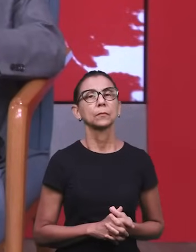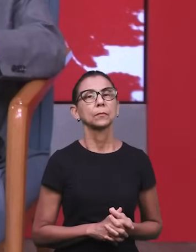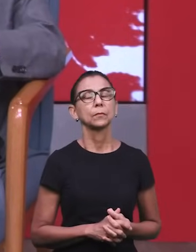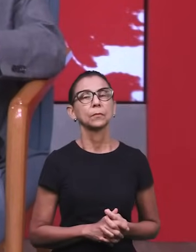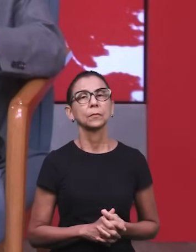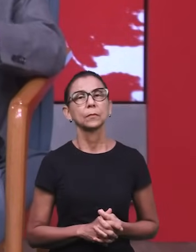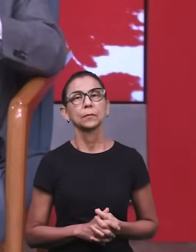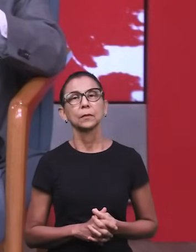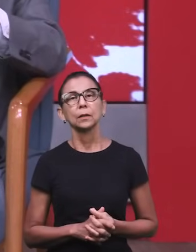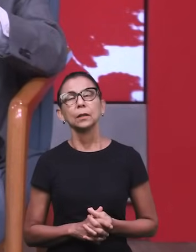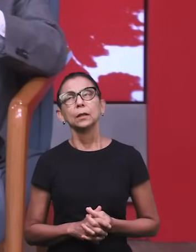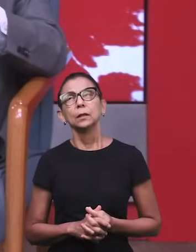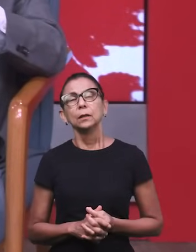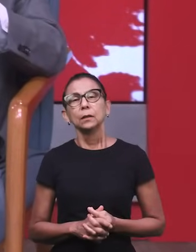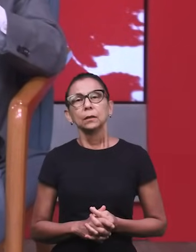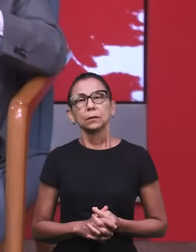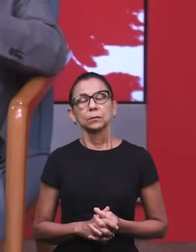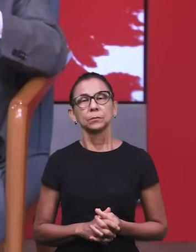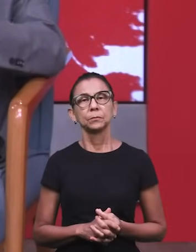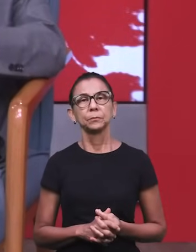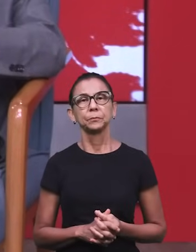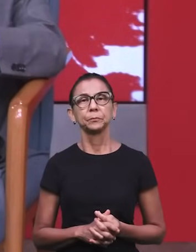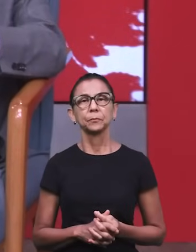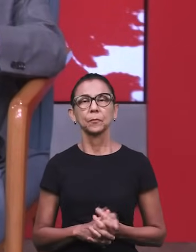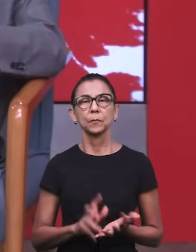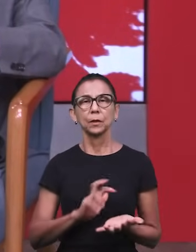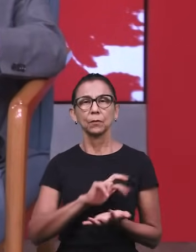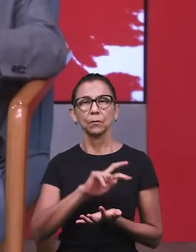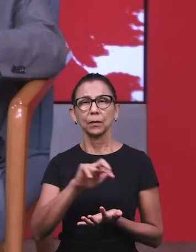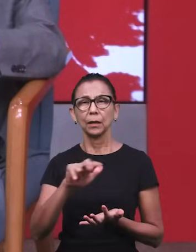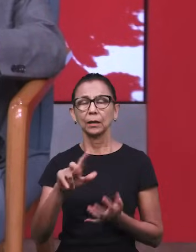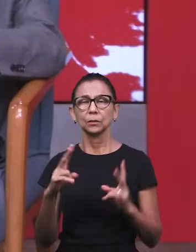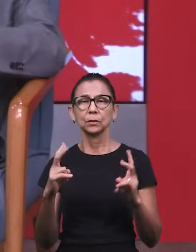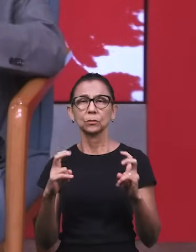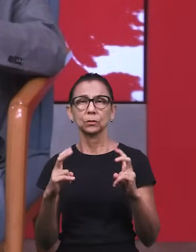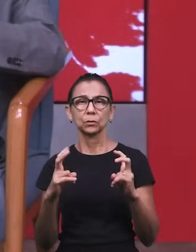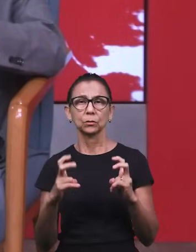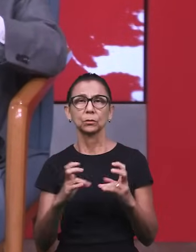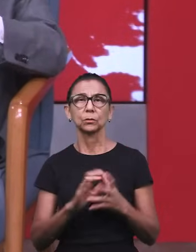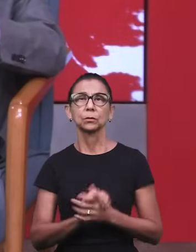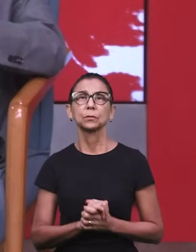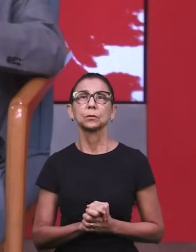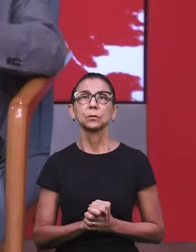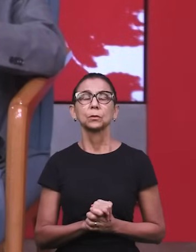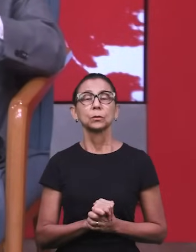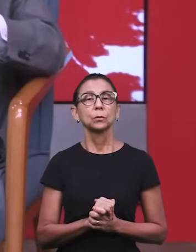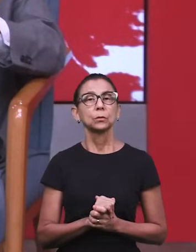em em vários em vários assuntos que às vezes passam desapercebidos no início por exemplo tudo